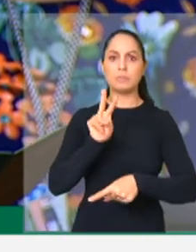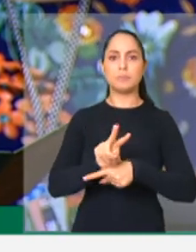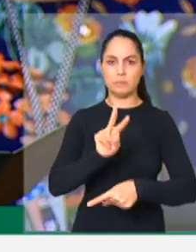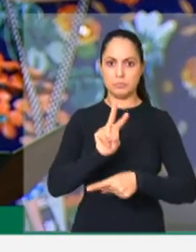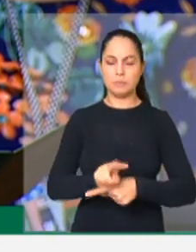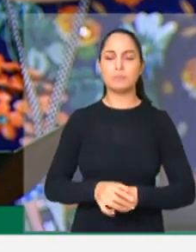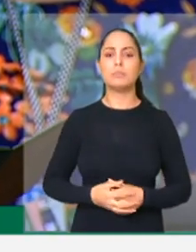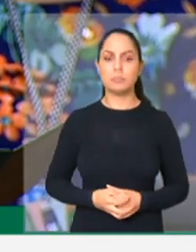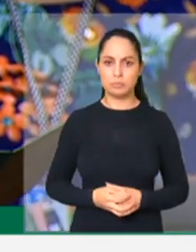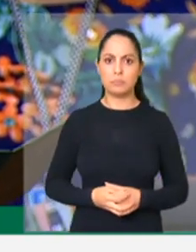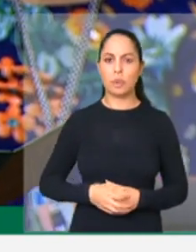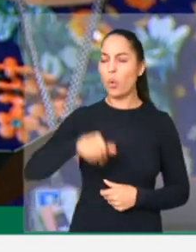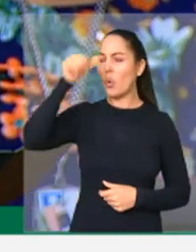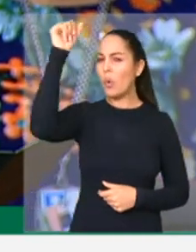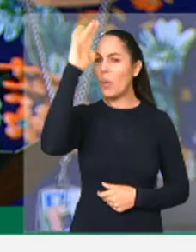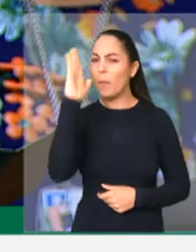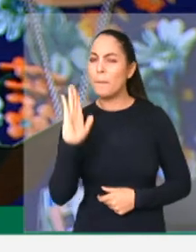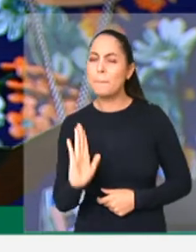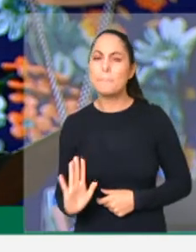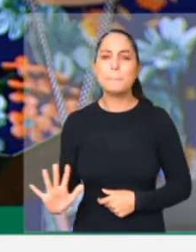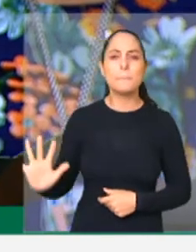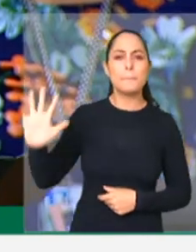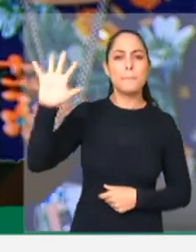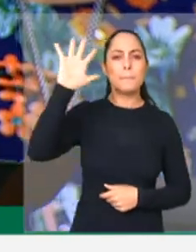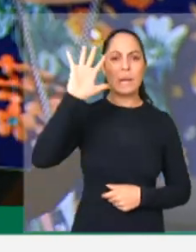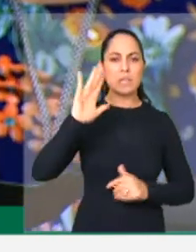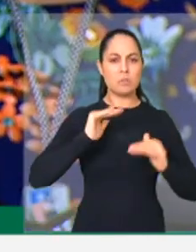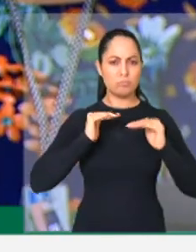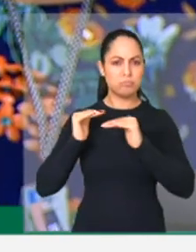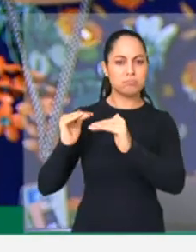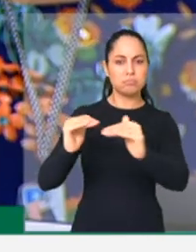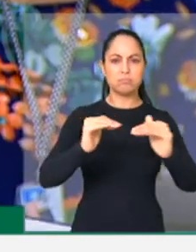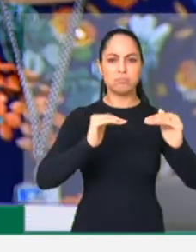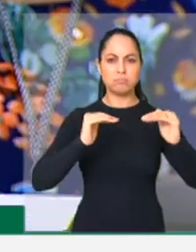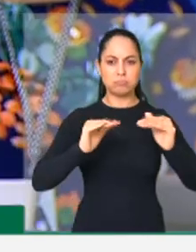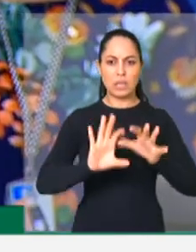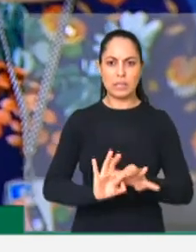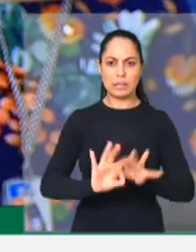[APLAUSOS] [APLAUSOS] [DEPUTADO]: MUITO